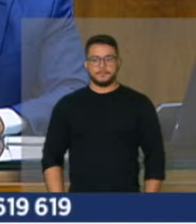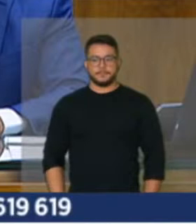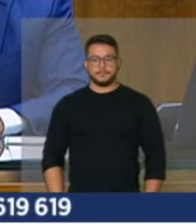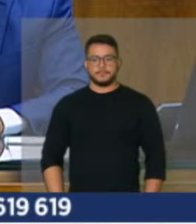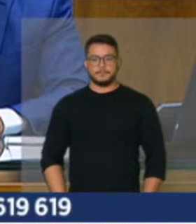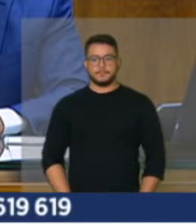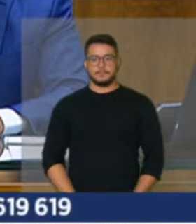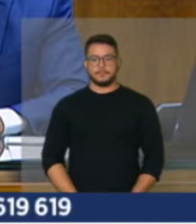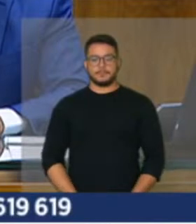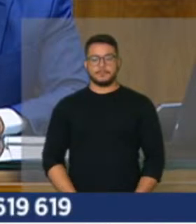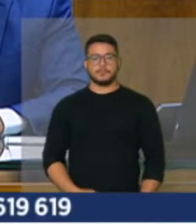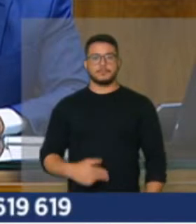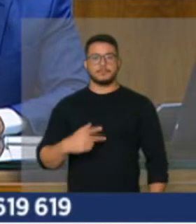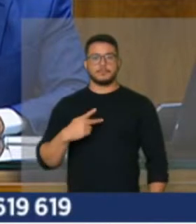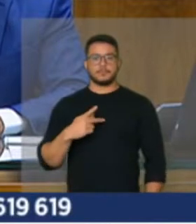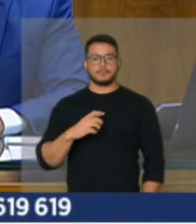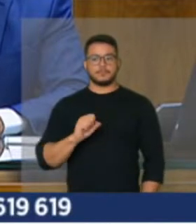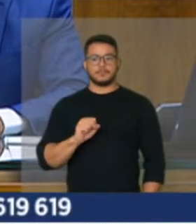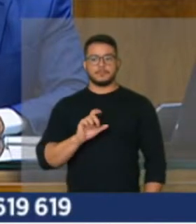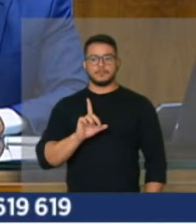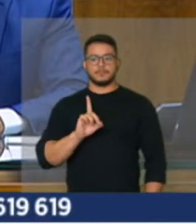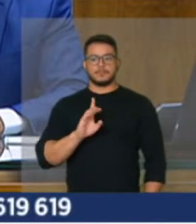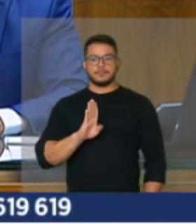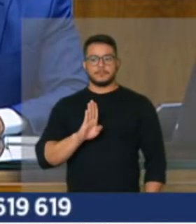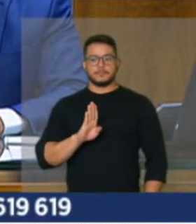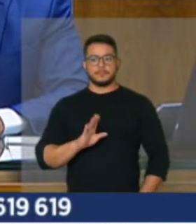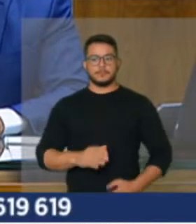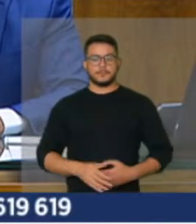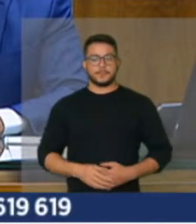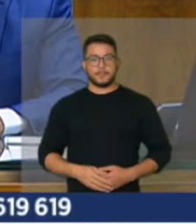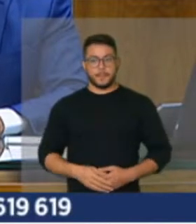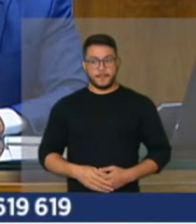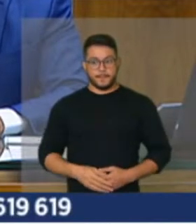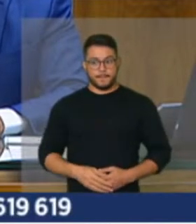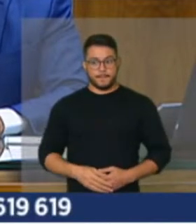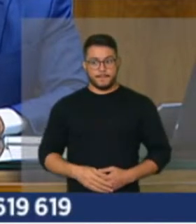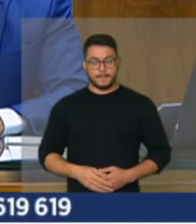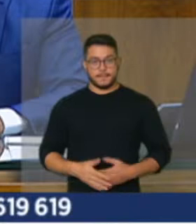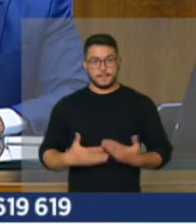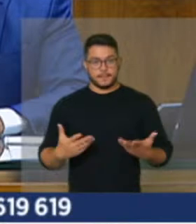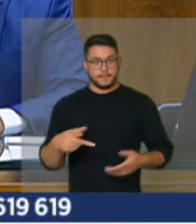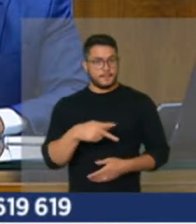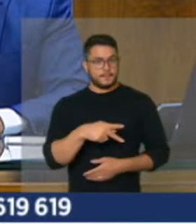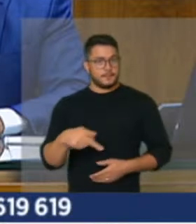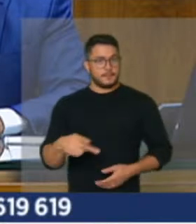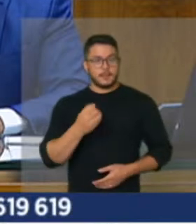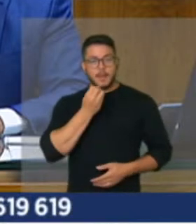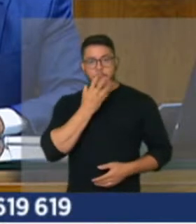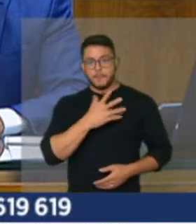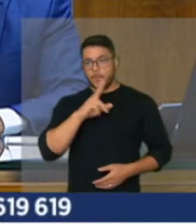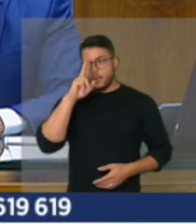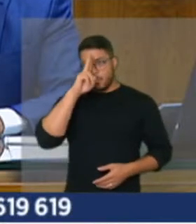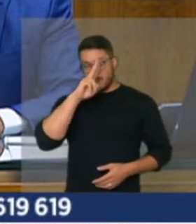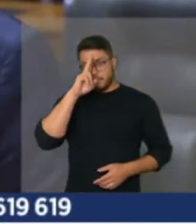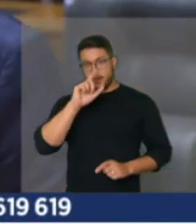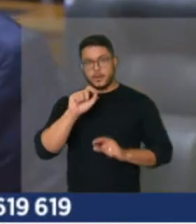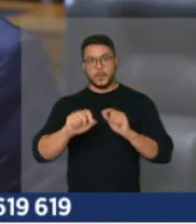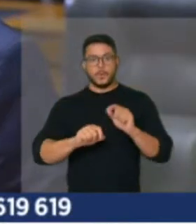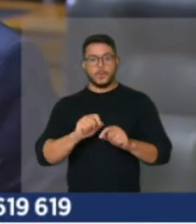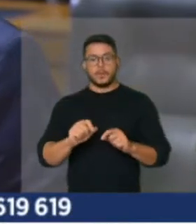OBRIGADO. MDB. MDB. PSDB? -- [DEPUTADO]: SENHOR PRESIDENTE, BOM LEMBRAR QUE AS ATIVIDADES ECONÔMICAS, OS IMPOSTOS SÃO GERADOS NOS MUNICÍPIOS. NUNCA TEVE SENTIDO O DINHEIRO VIM AO GOVERNO FEDERAL PARA DEPOIS